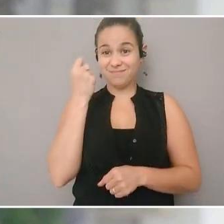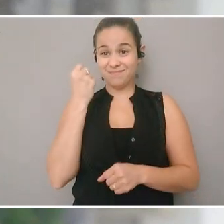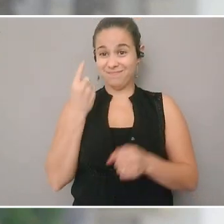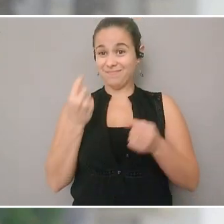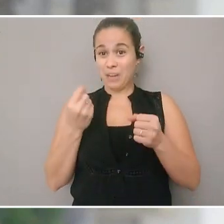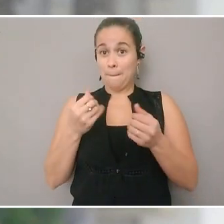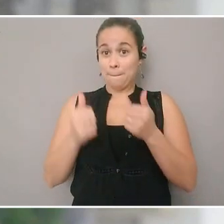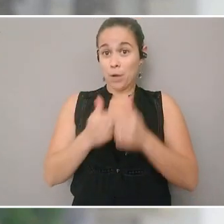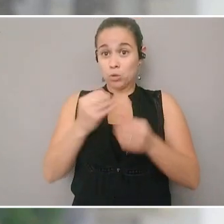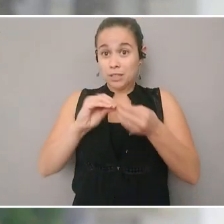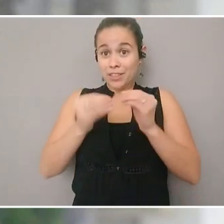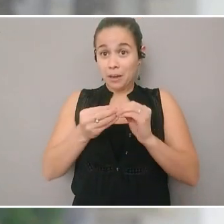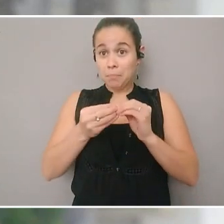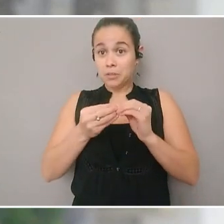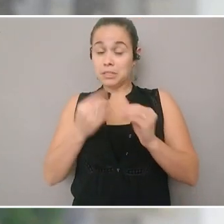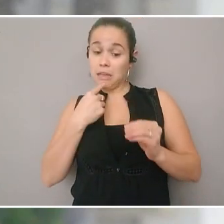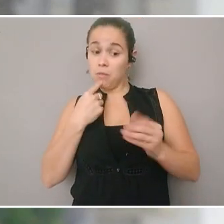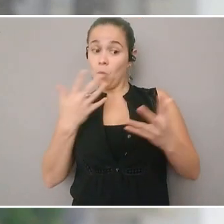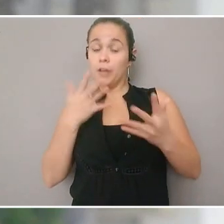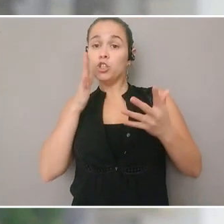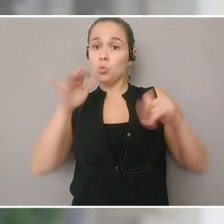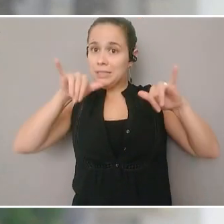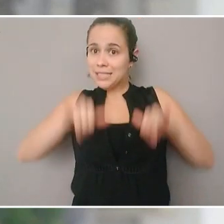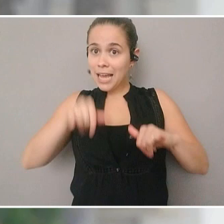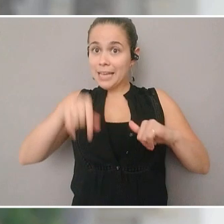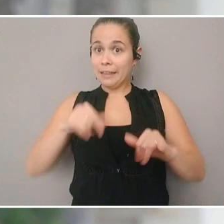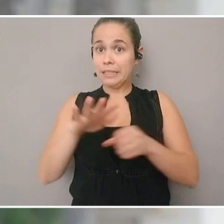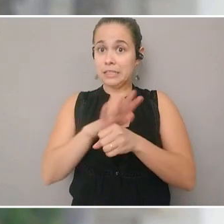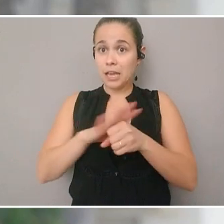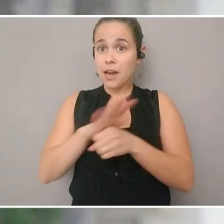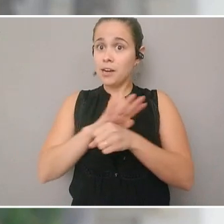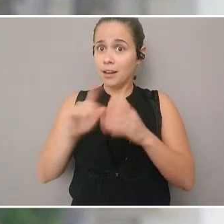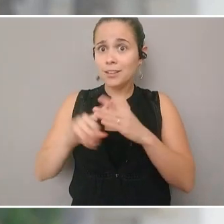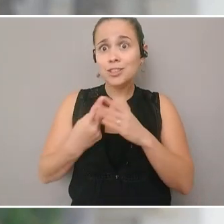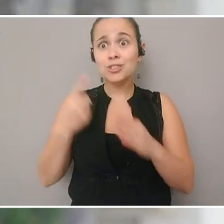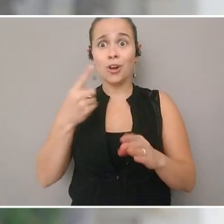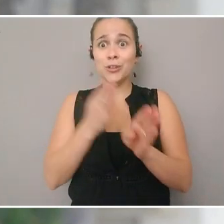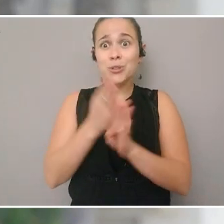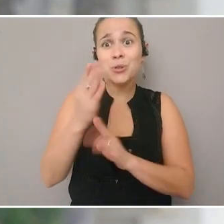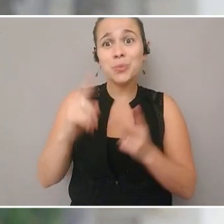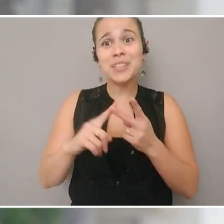permanecerán en esta área comenzando nuevas